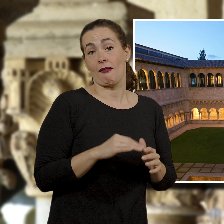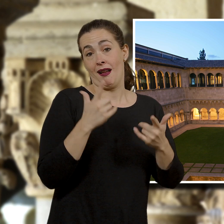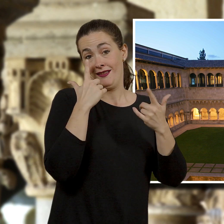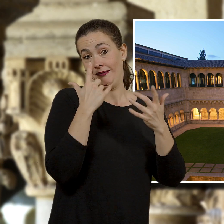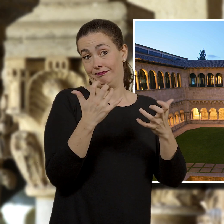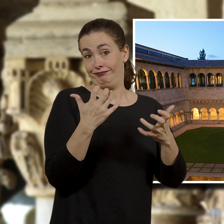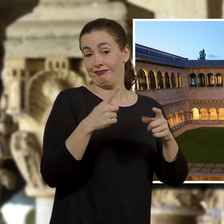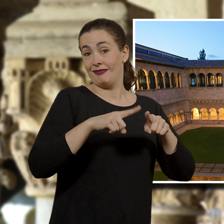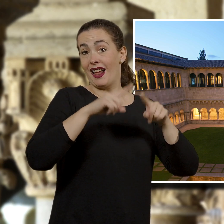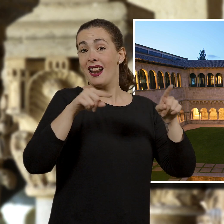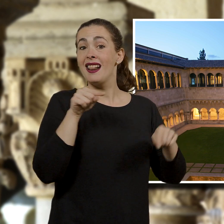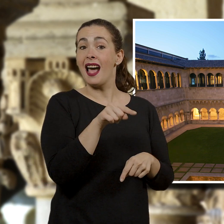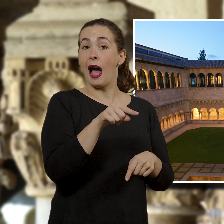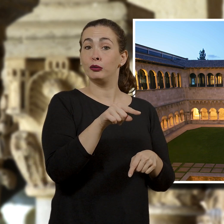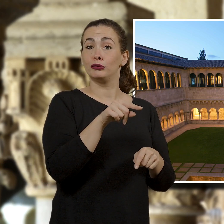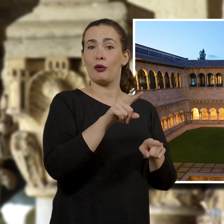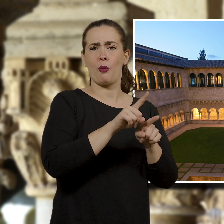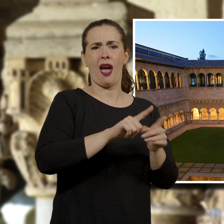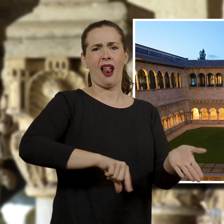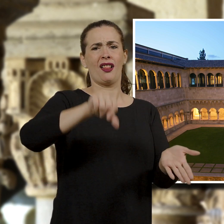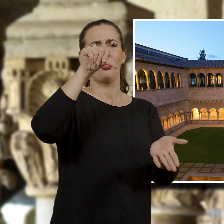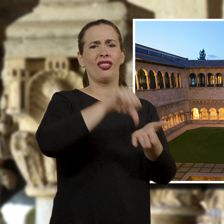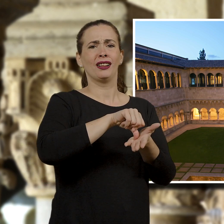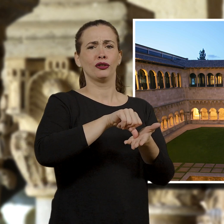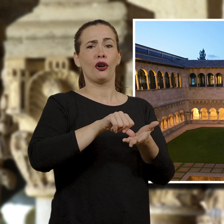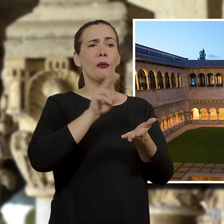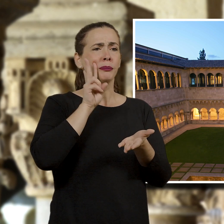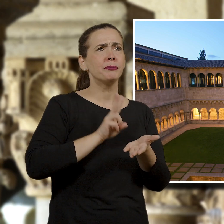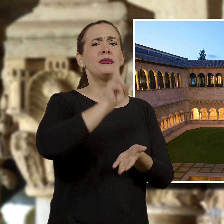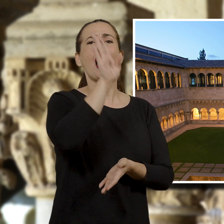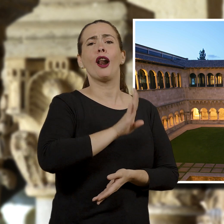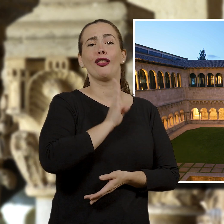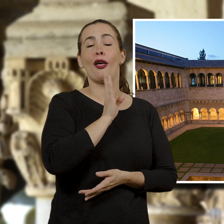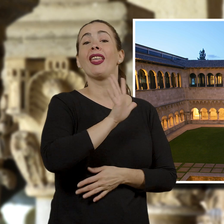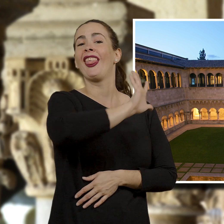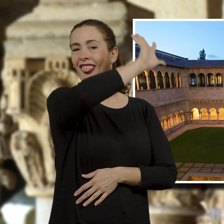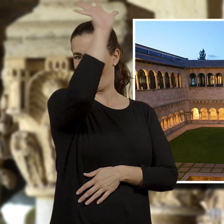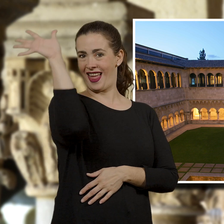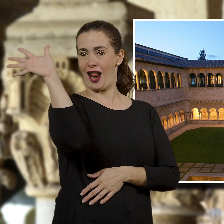En efecte, des del centre del claustre la mirada s’adreça al cel obert.